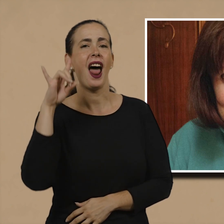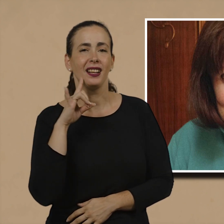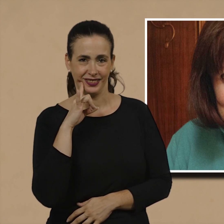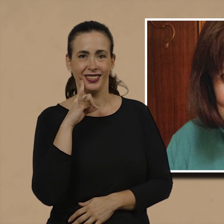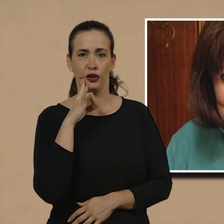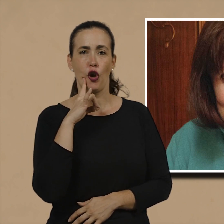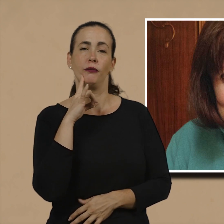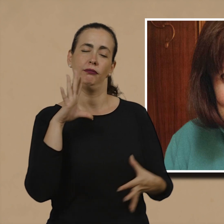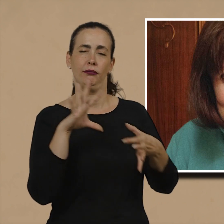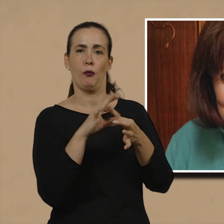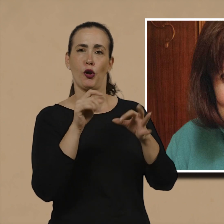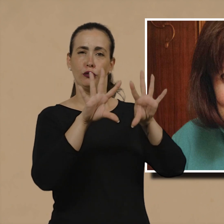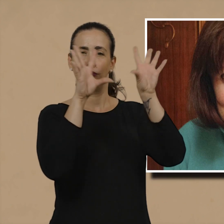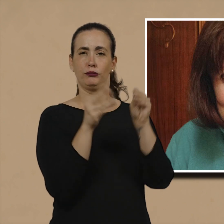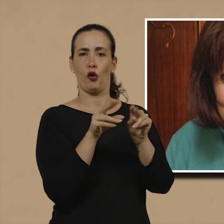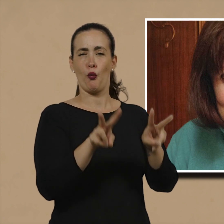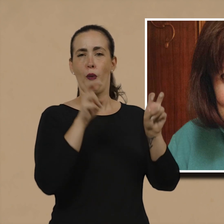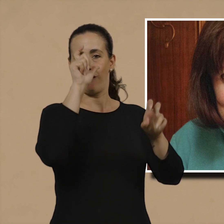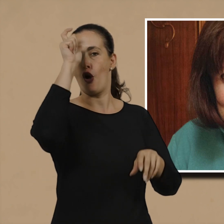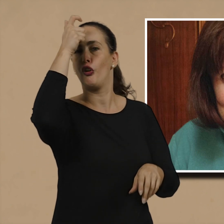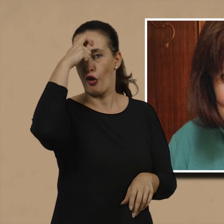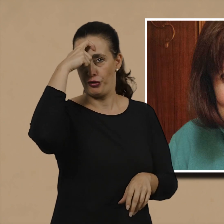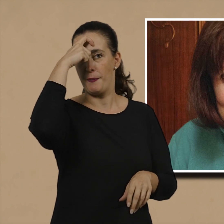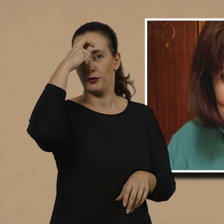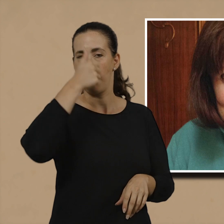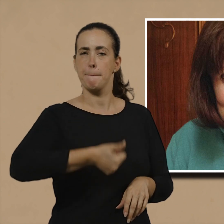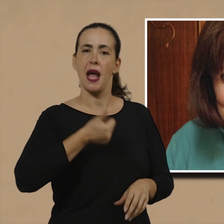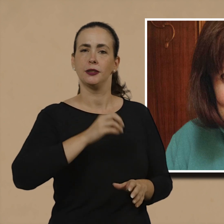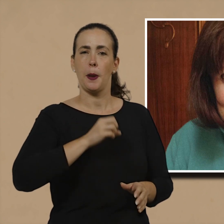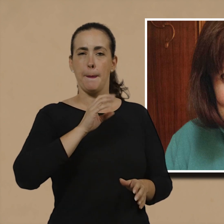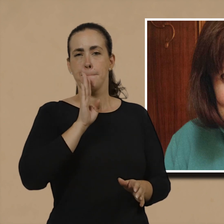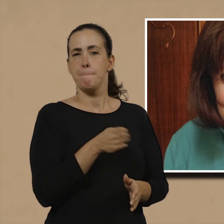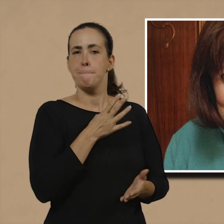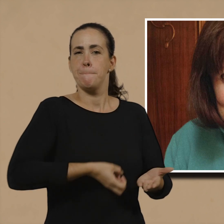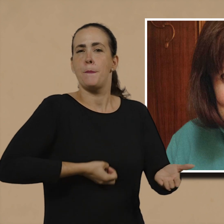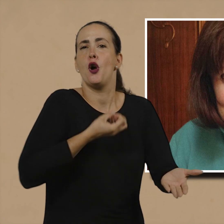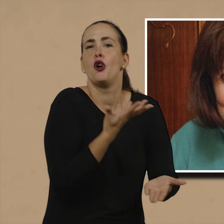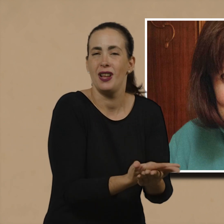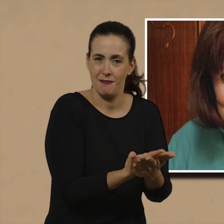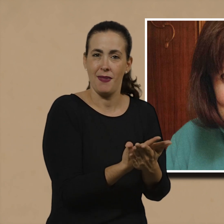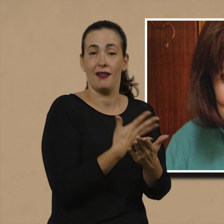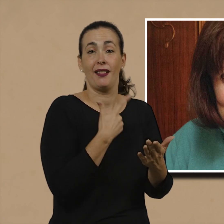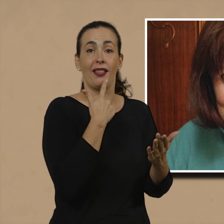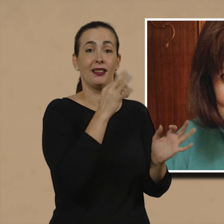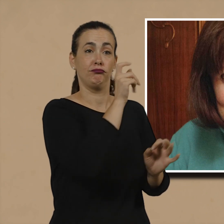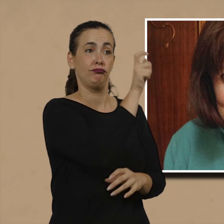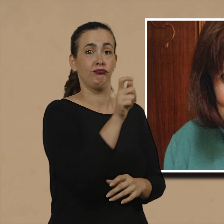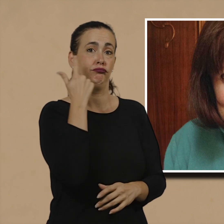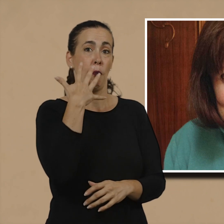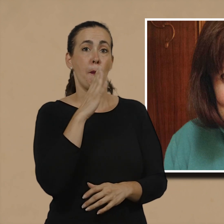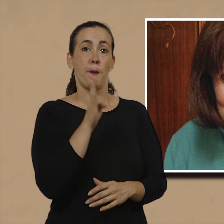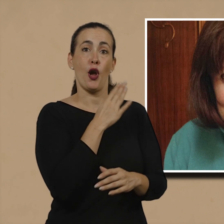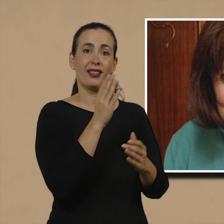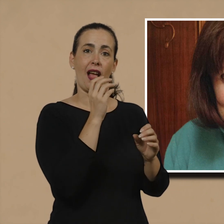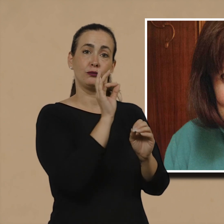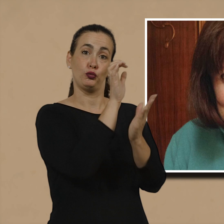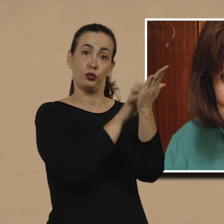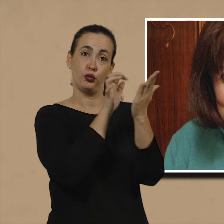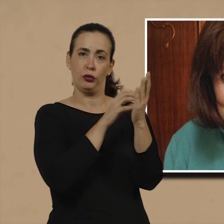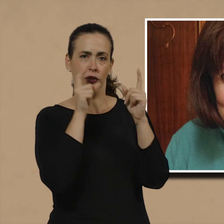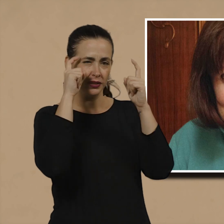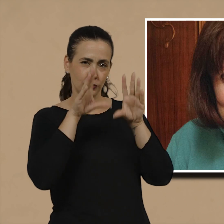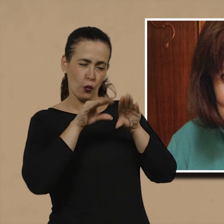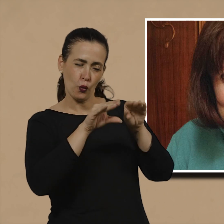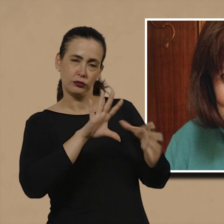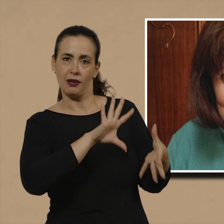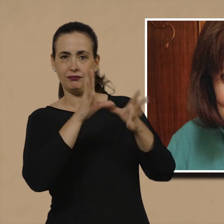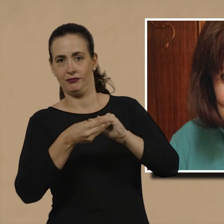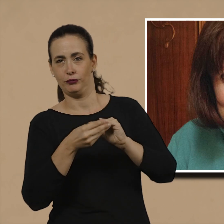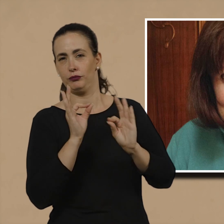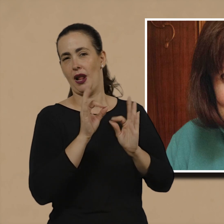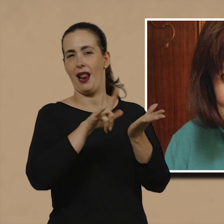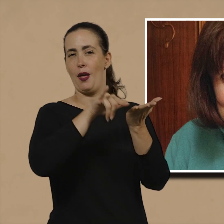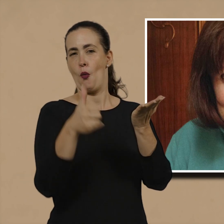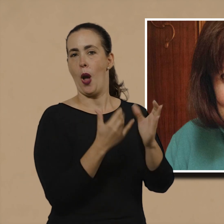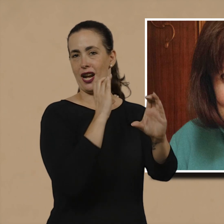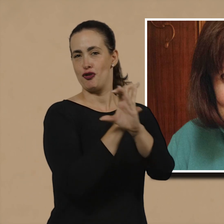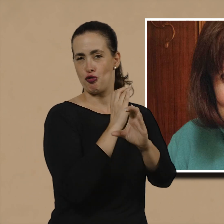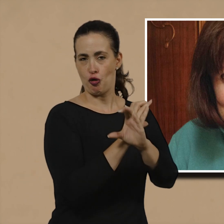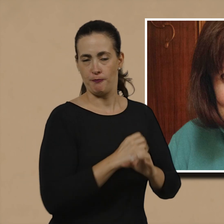d’un nou concepte (Poèmic) treballant els textos dels poetes des del llenguatge del còmic.